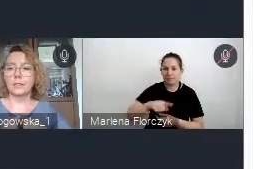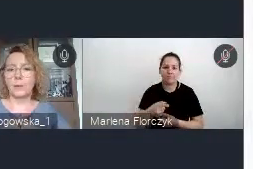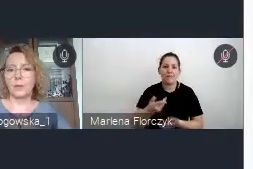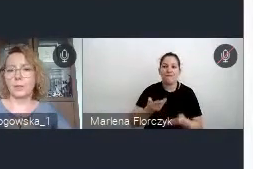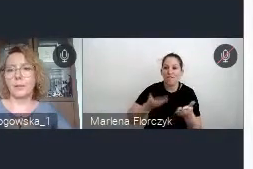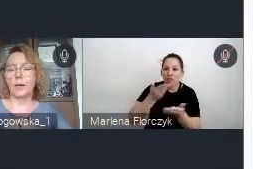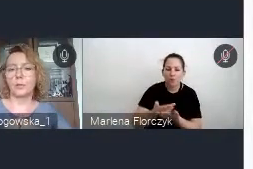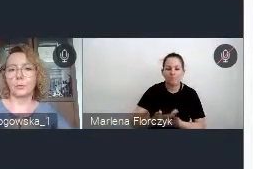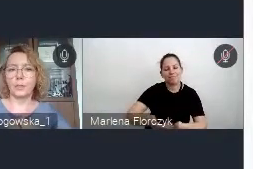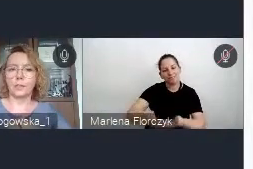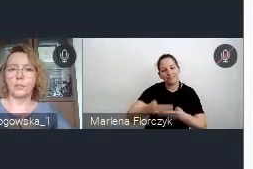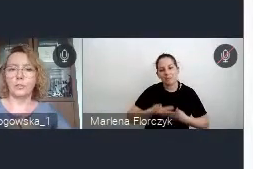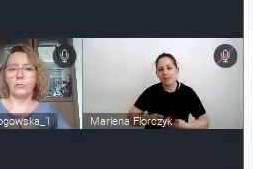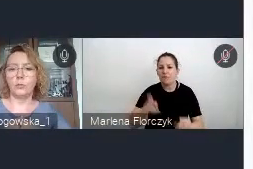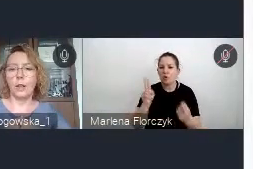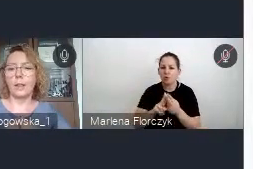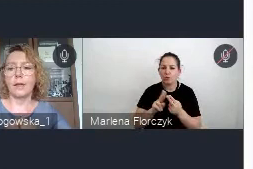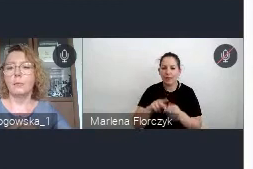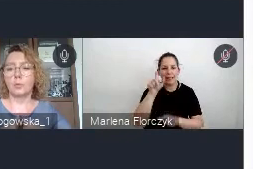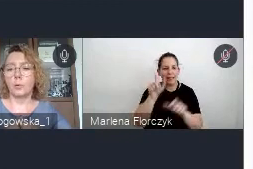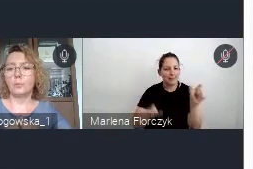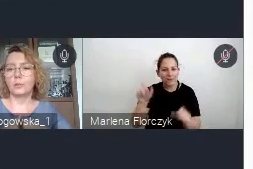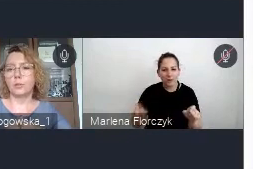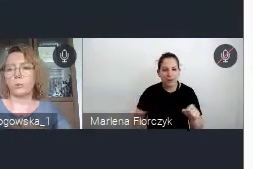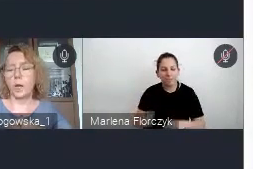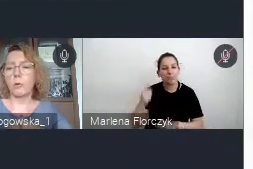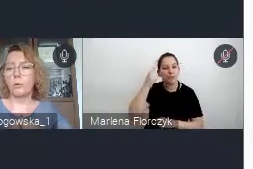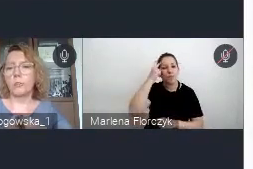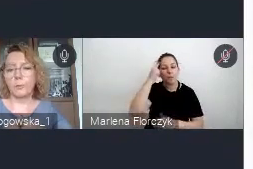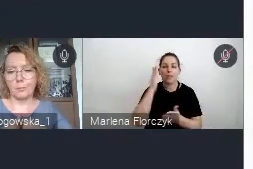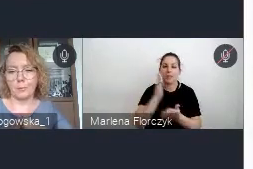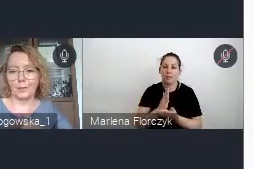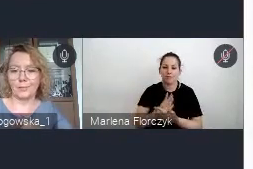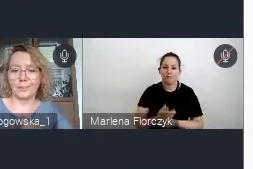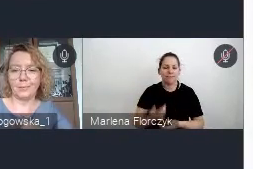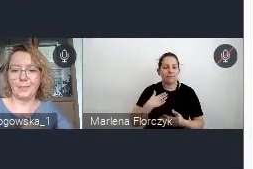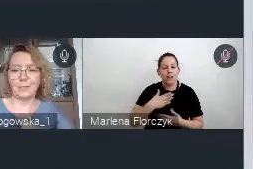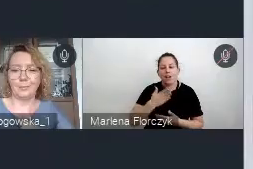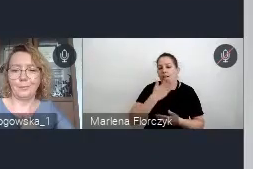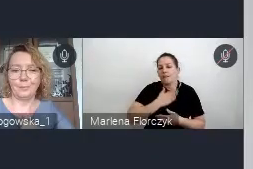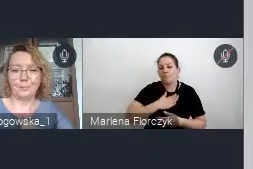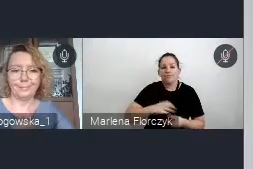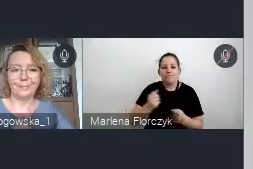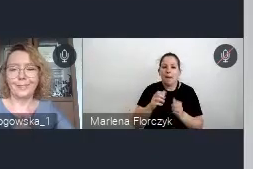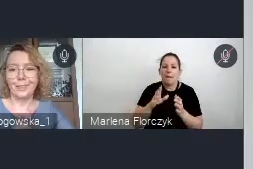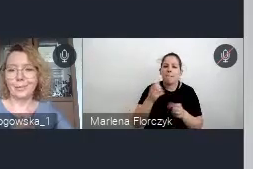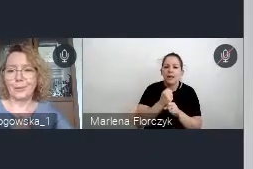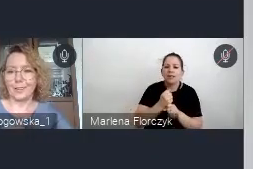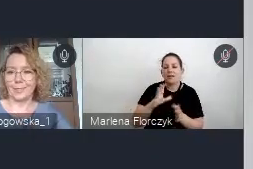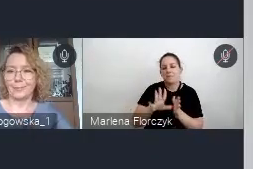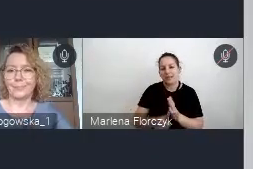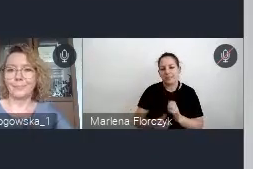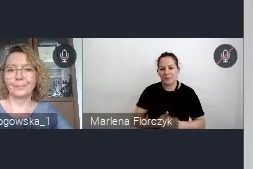Zapraszam na konsultacje indywidualne. Przypomnę tylko, że uwielbiamy pracować z miastami. Dziękuję bardzo.